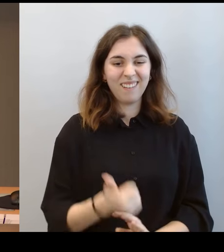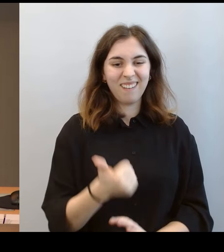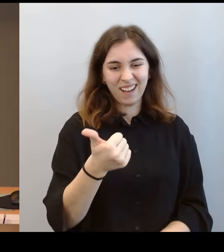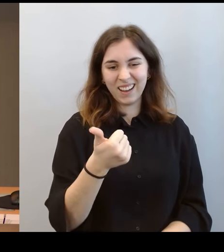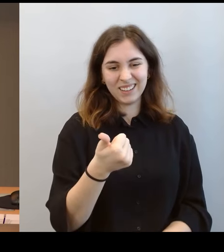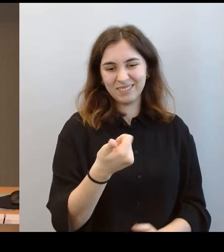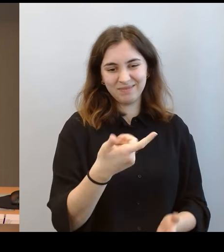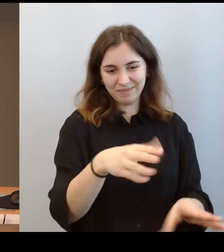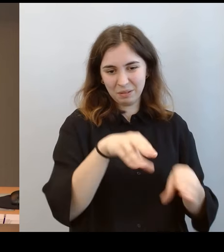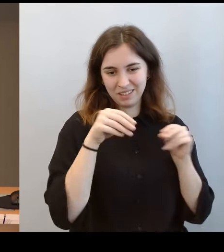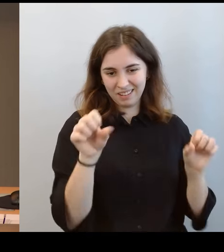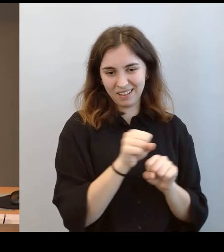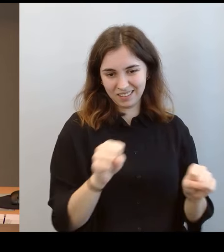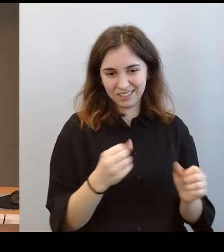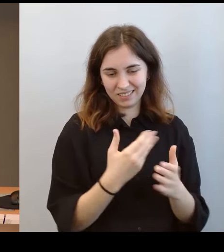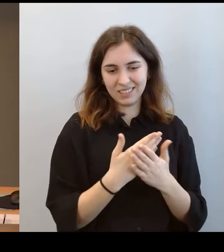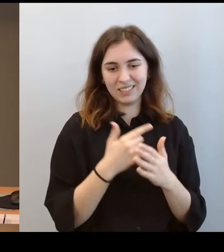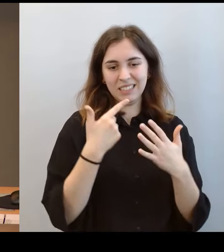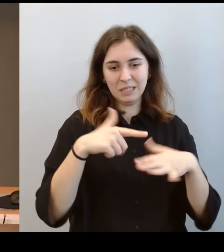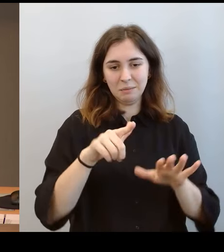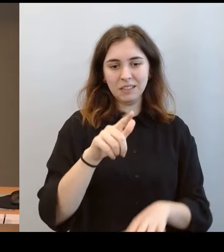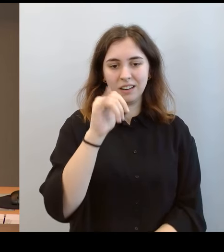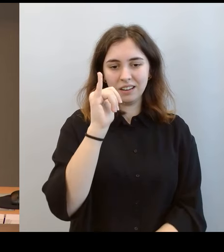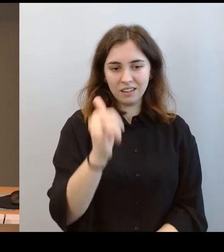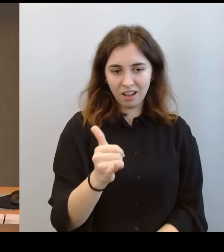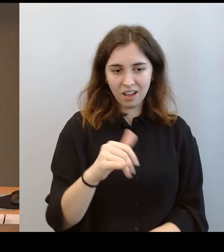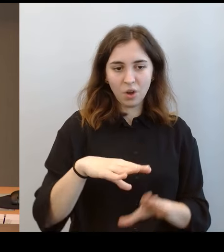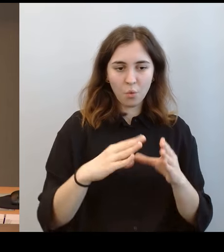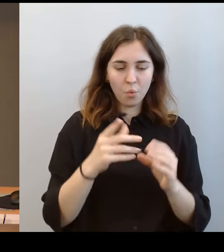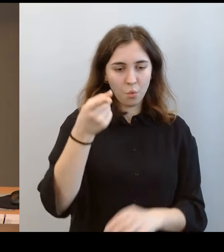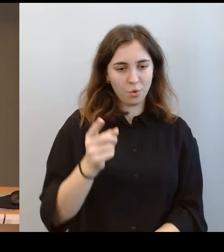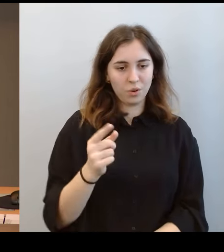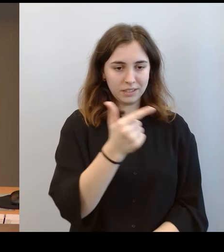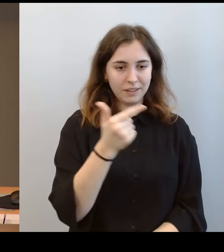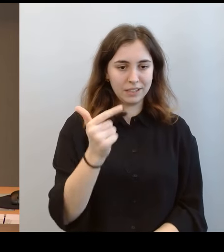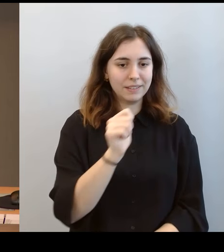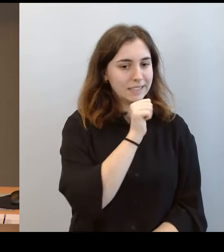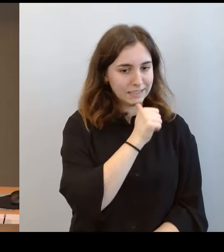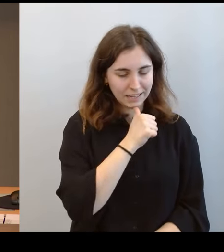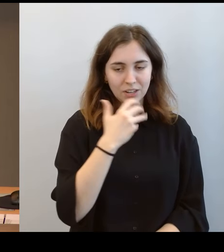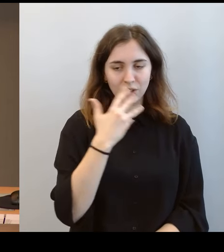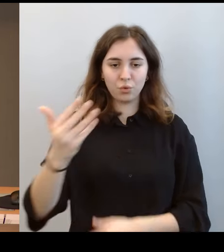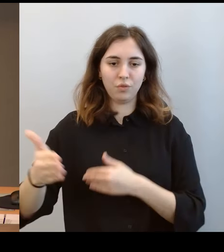122 Nein-Stimmen, fünf Enthaltungen. Damit ist auch Herr Abgeordneter Woldeit nicht gewählt.